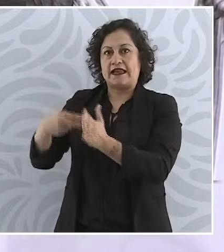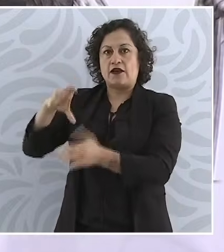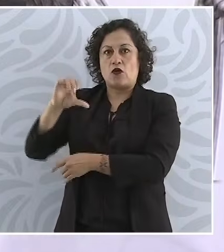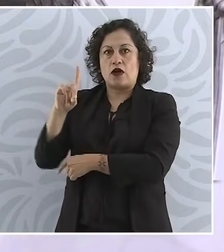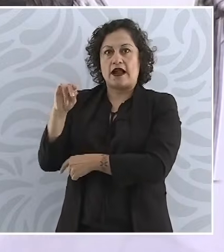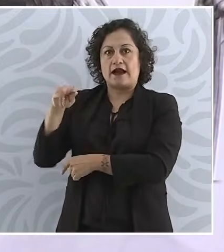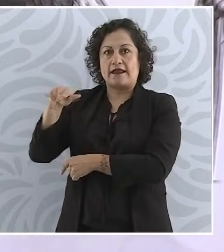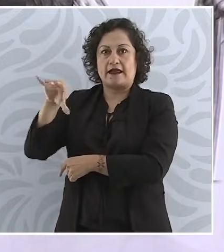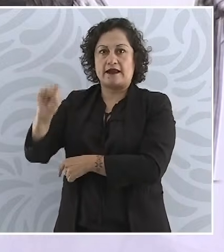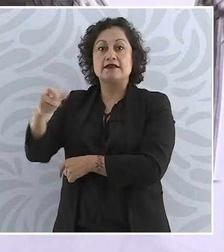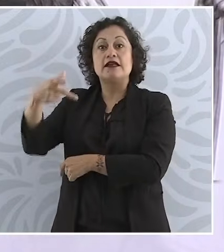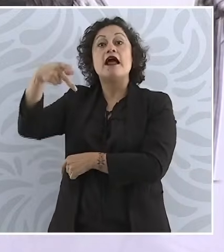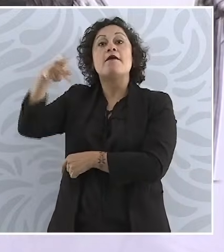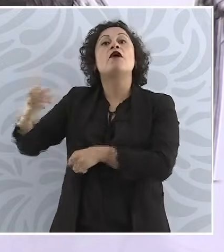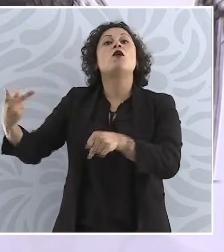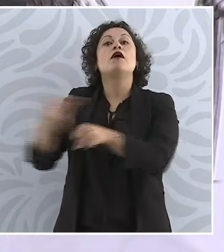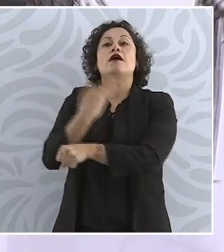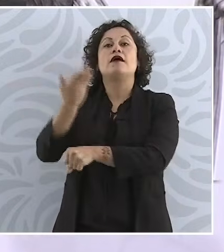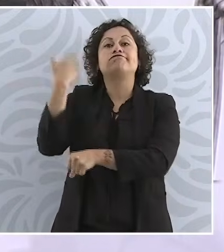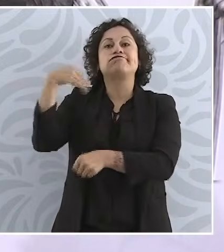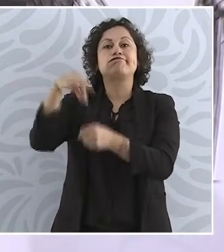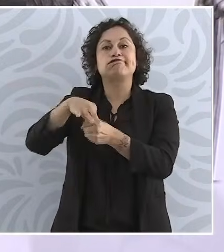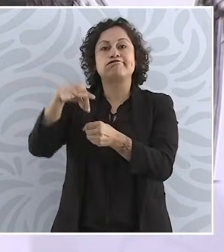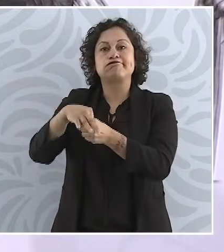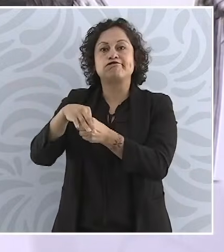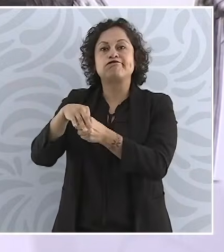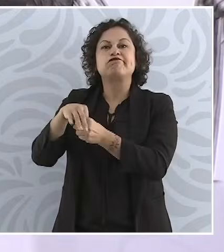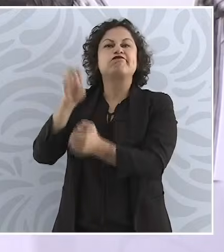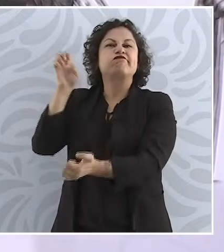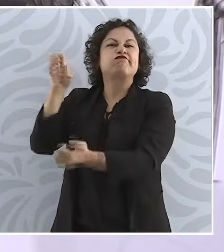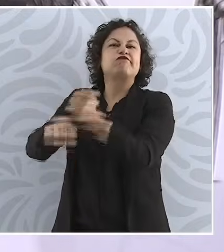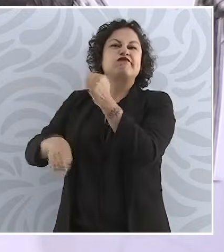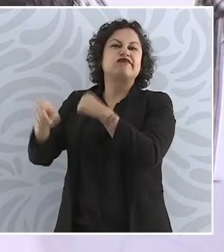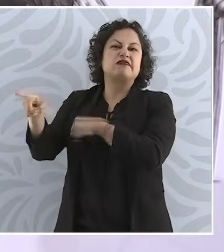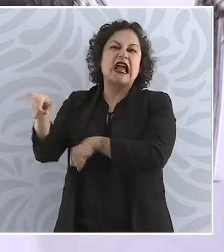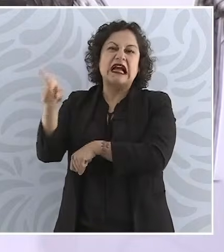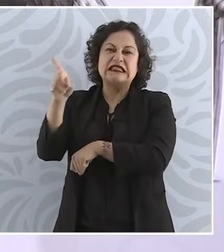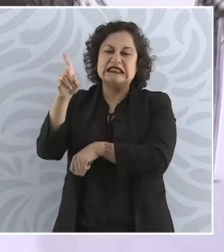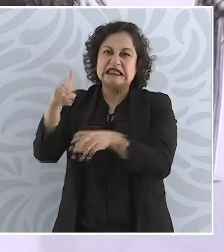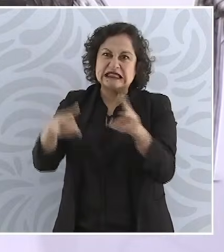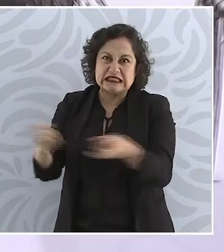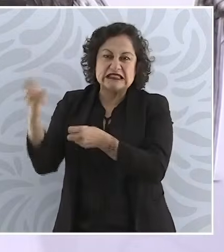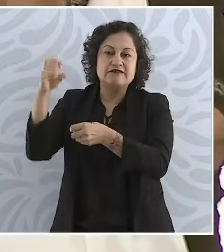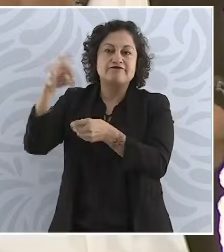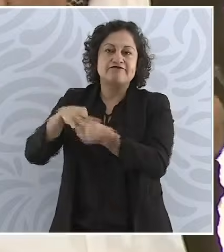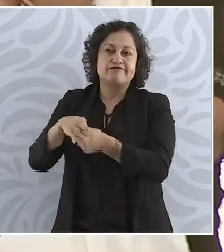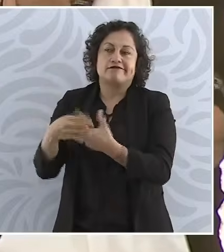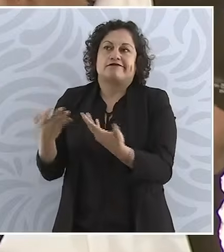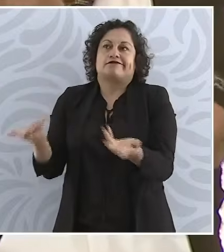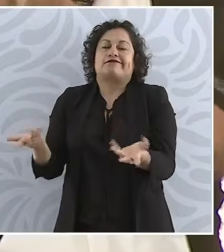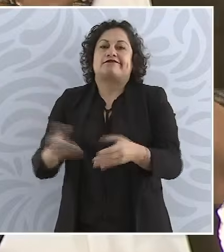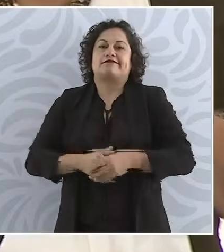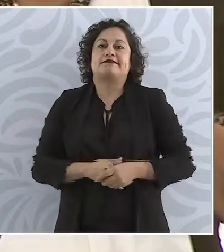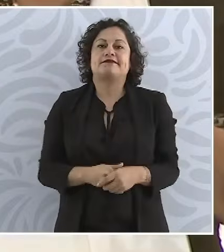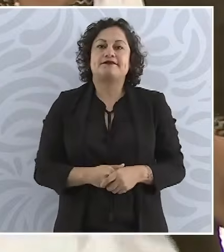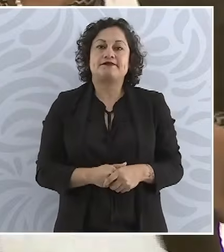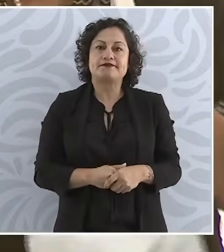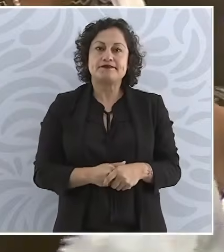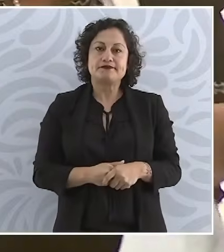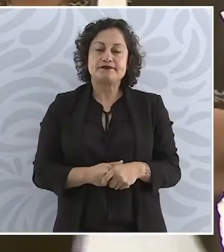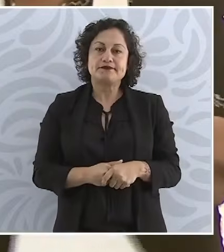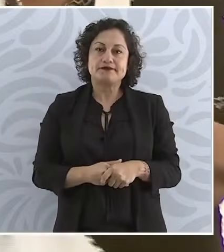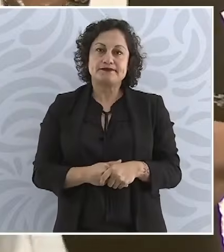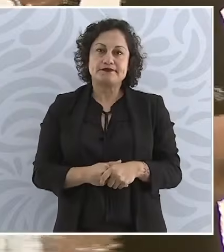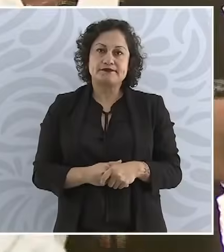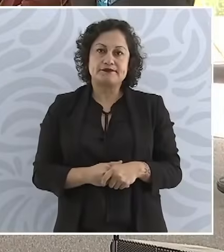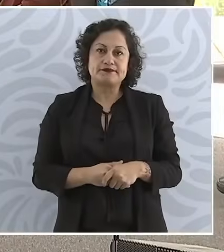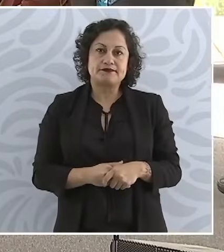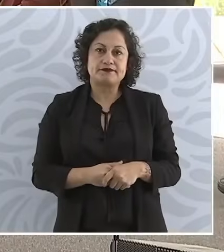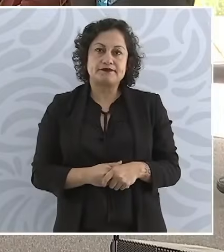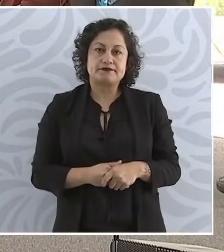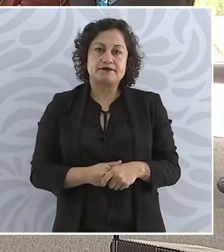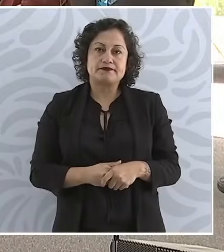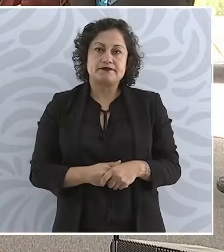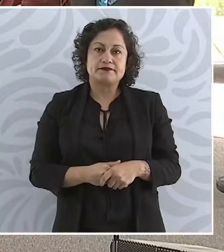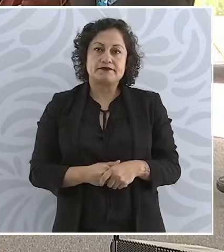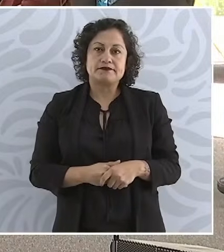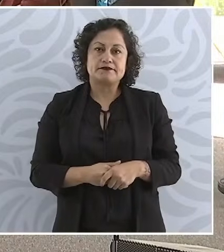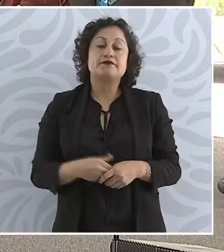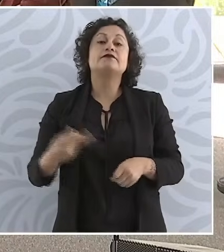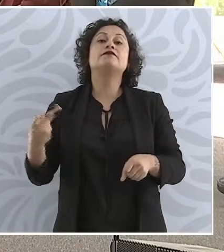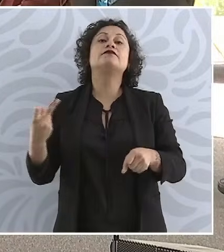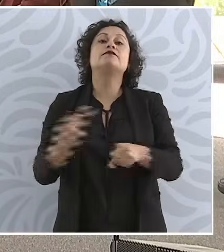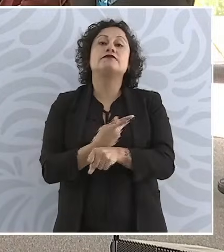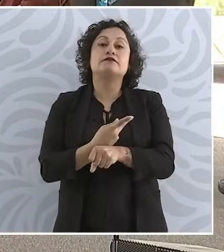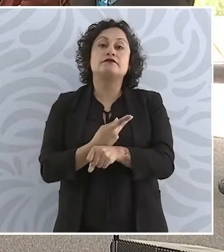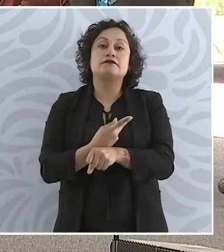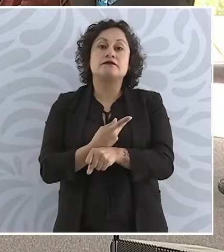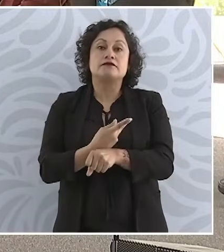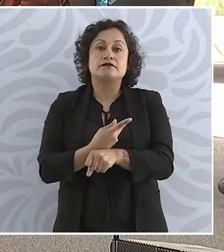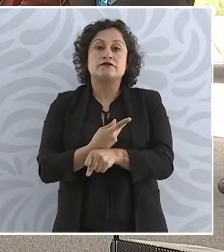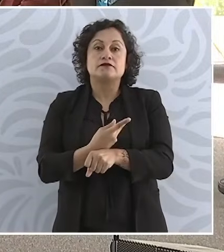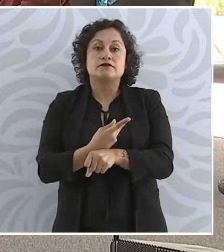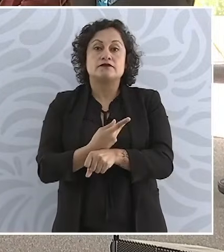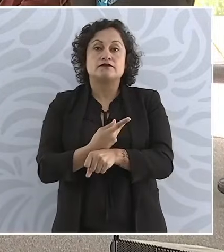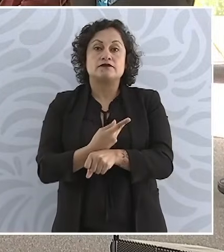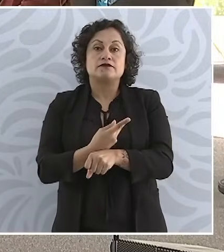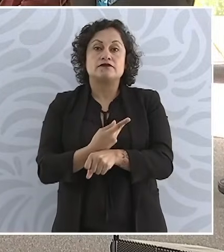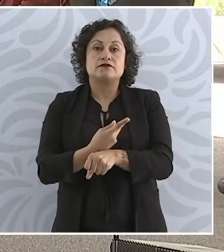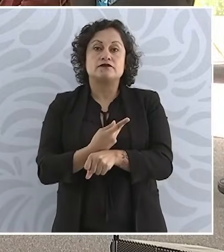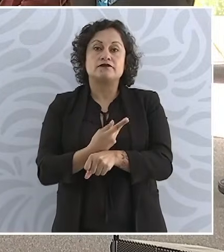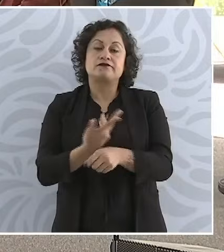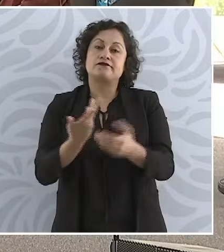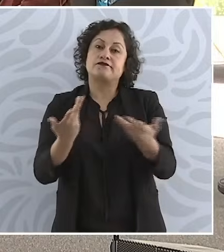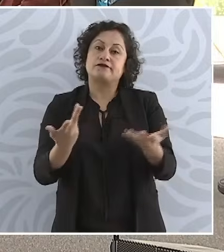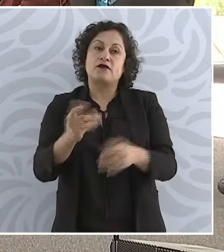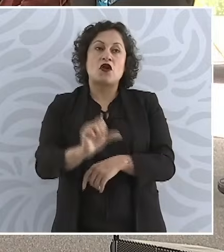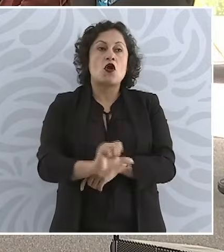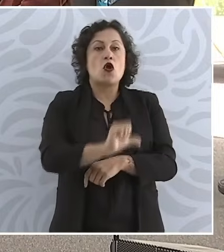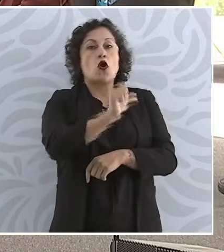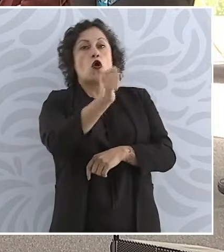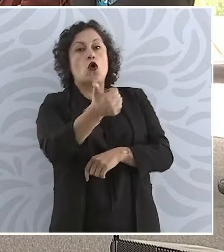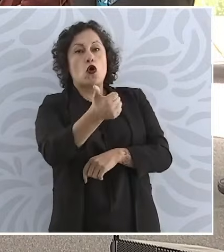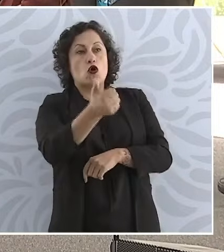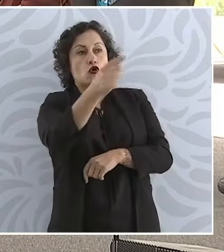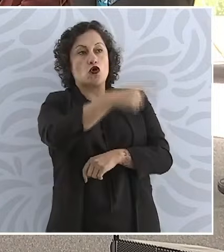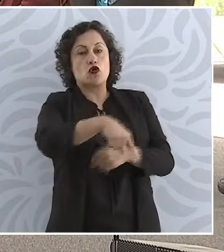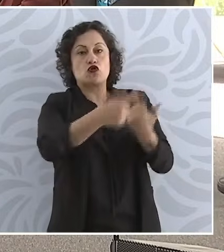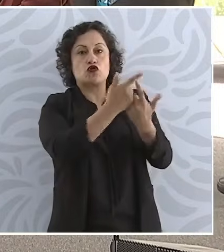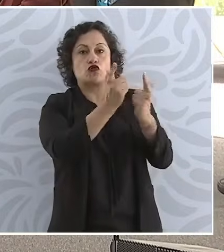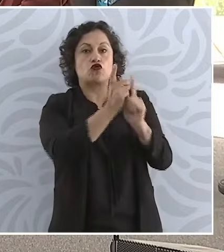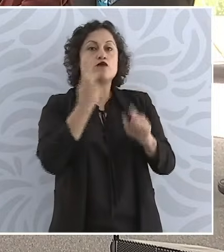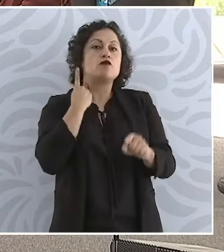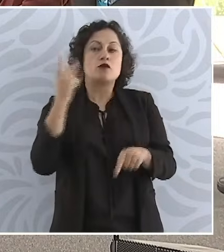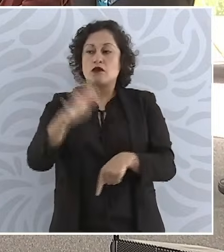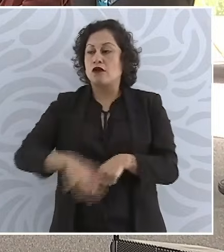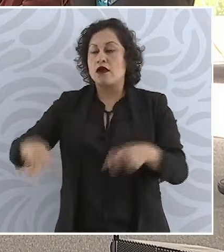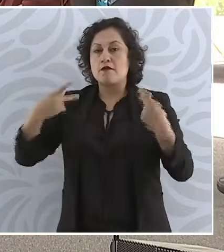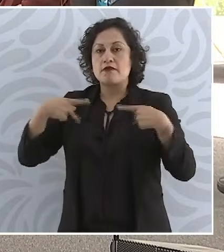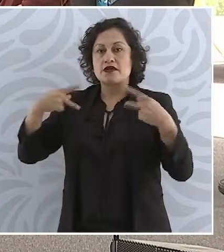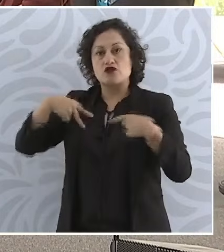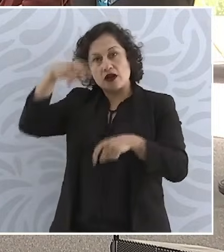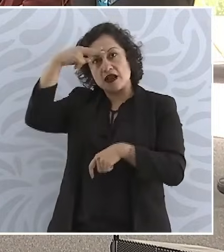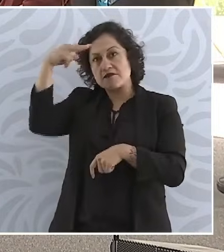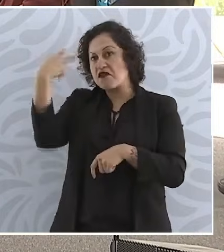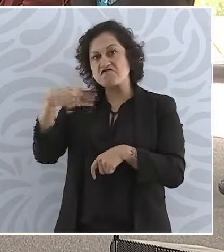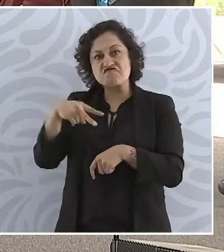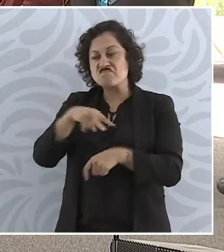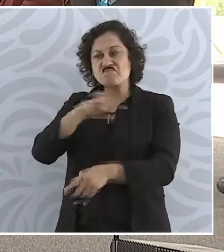permitió se impuso a contrapelo de la voluntad del pueblo de México un modelo de desarrollo que